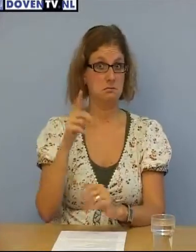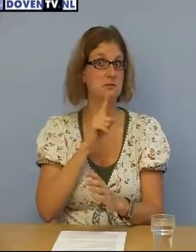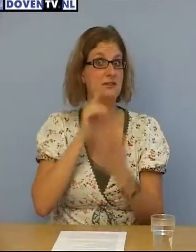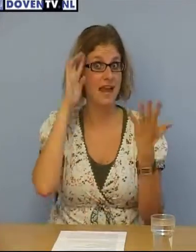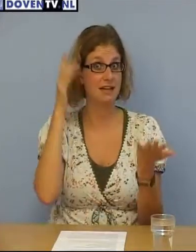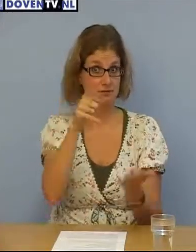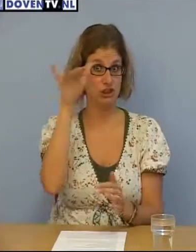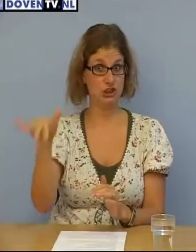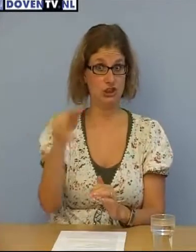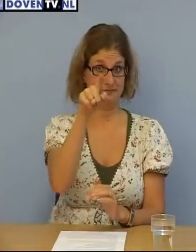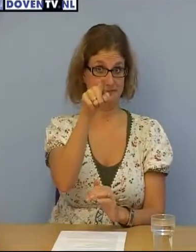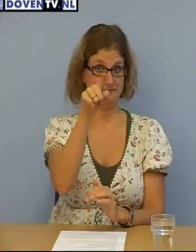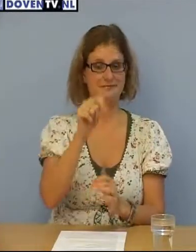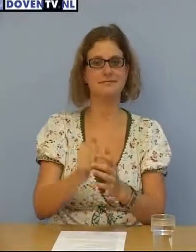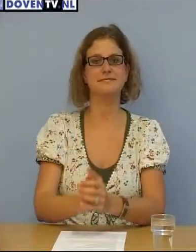Wie weet ben jij erbij!